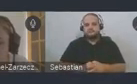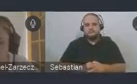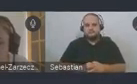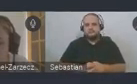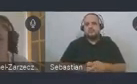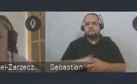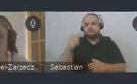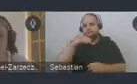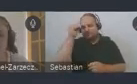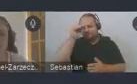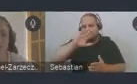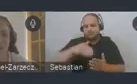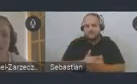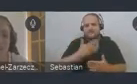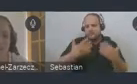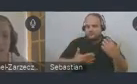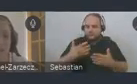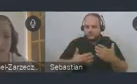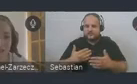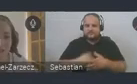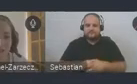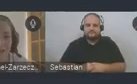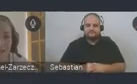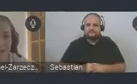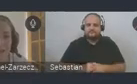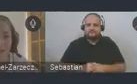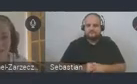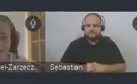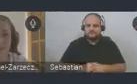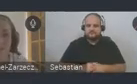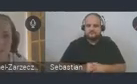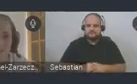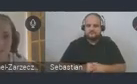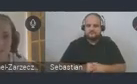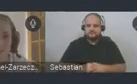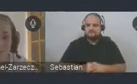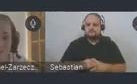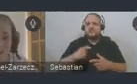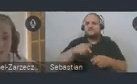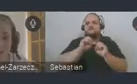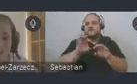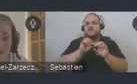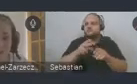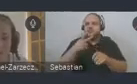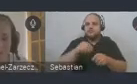Tak, i to wyjaśnienie, że nie zepsują. Zatrzymam to udostępnianie.